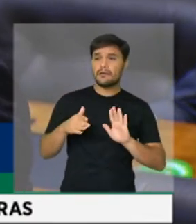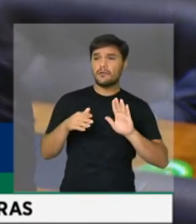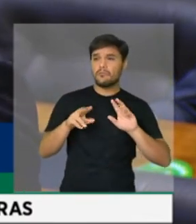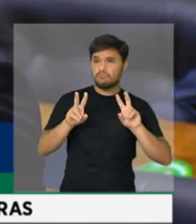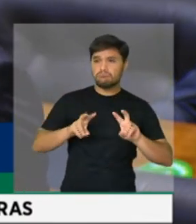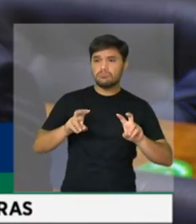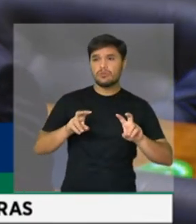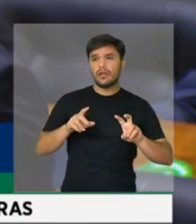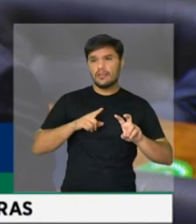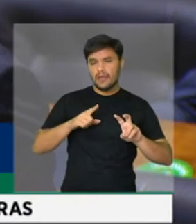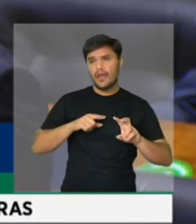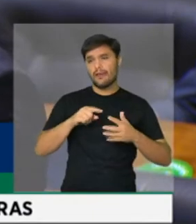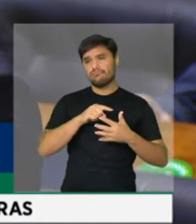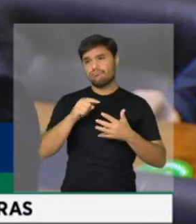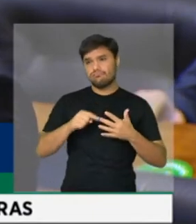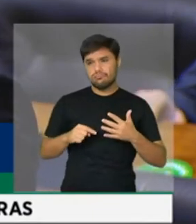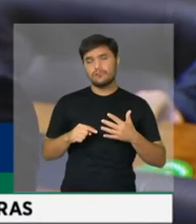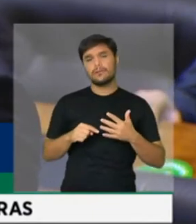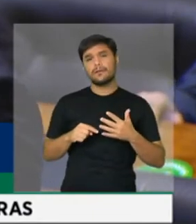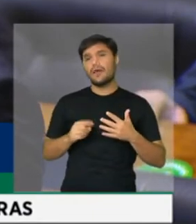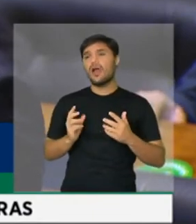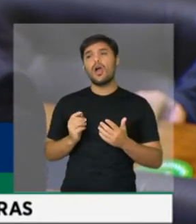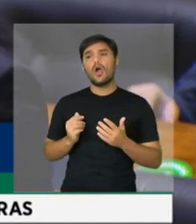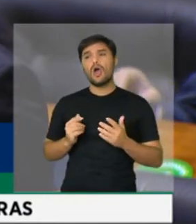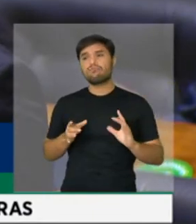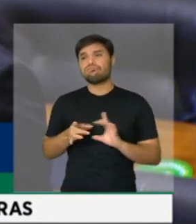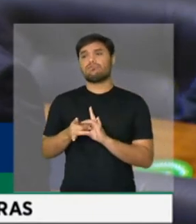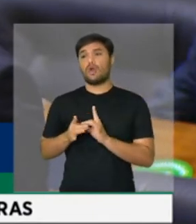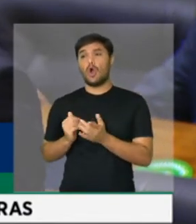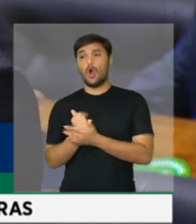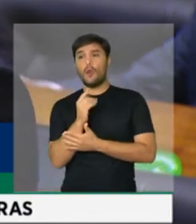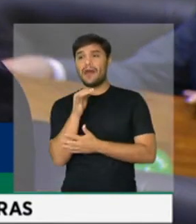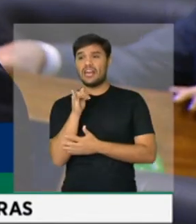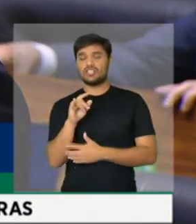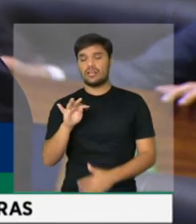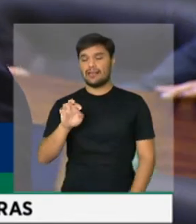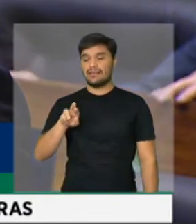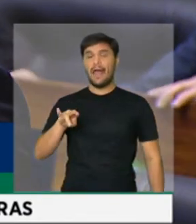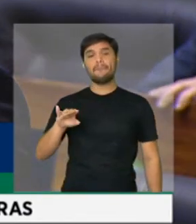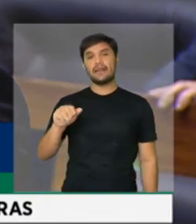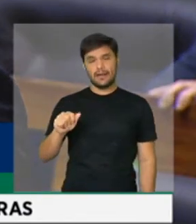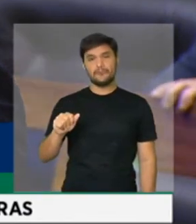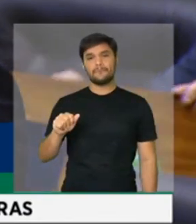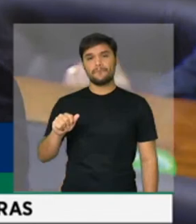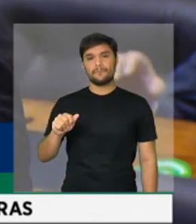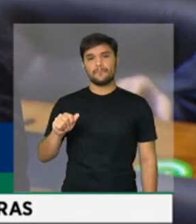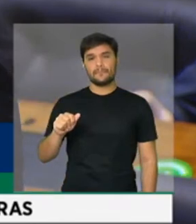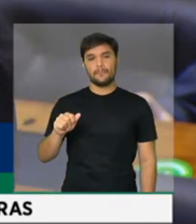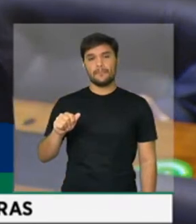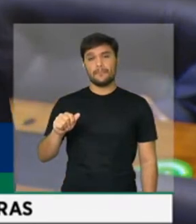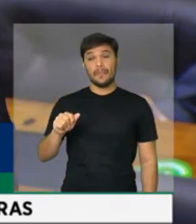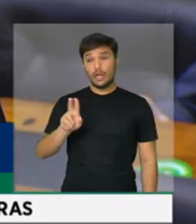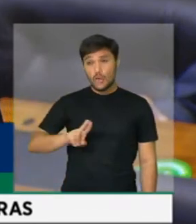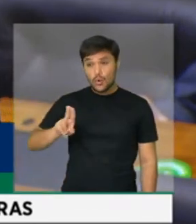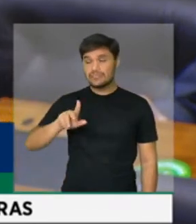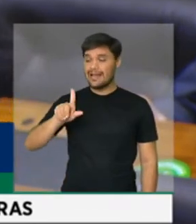DA ELETROBRAS. ESSA É A PAUTA APRECIADA NA TARDE/NOITE DE HOJE POR MEIO DE CAPITALIZAÇÃO. NÃO TEMOS NENHUMA CONDIÇÃO DE APRECIAR